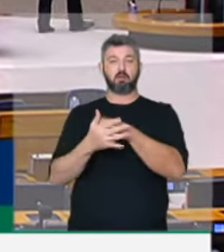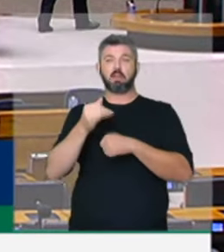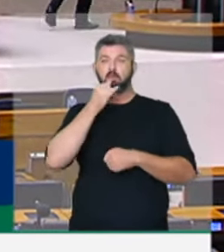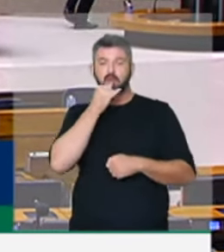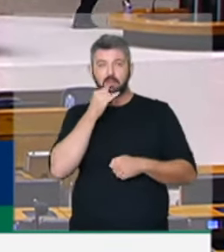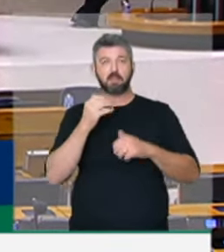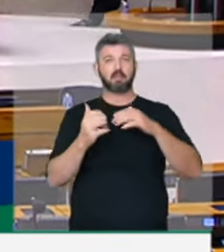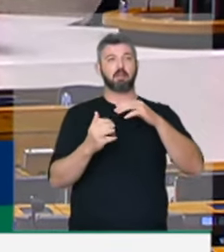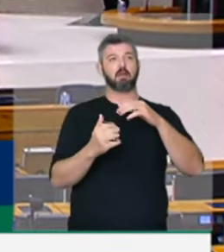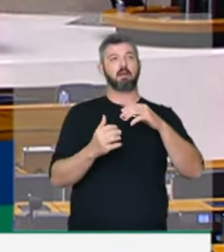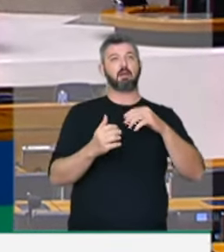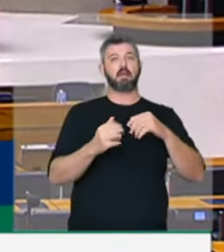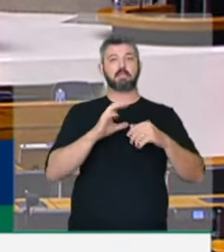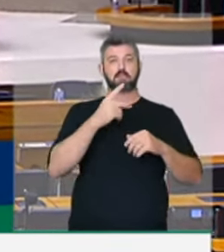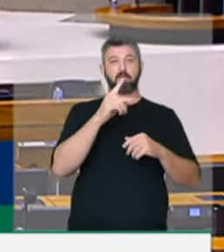JURÍDICAS E FÍSICAS POSSAM